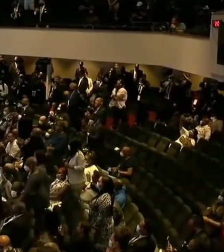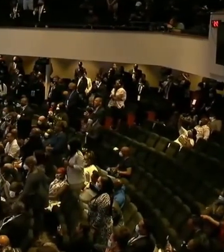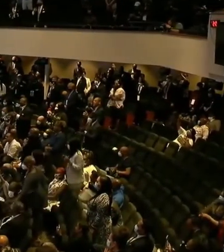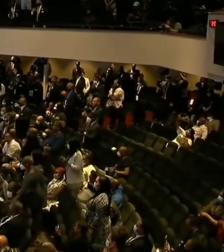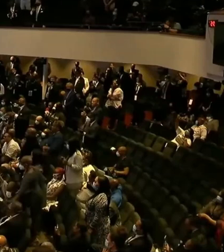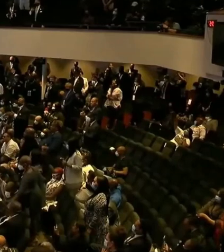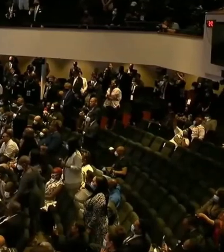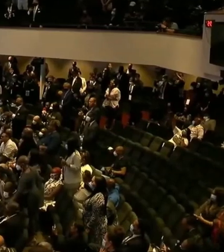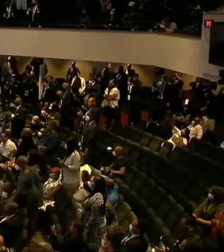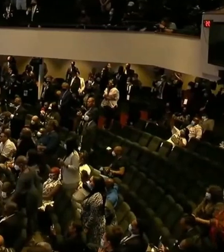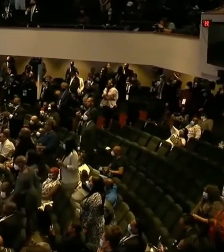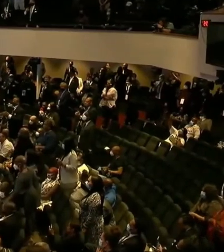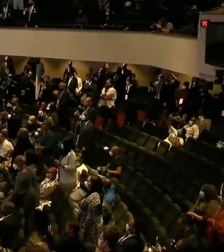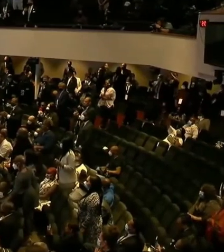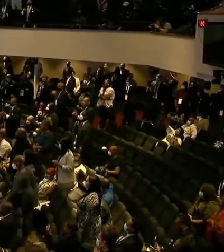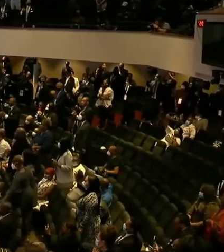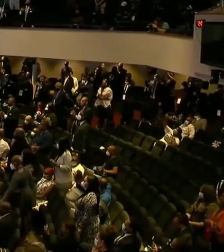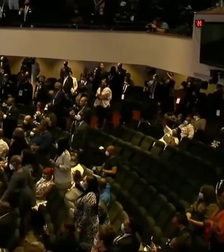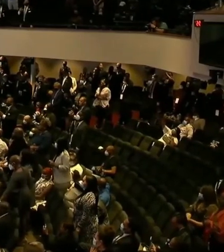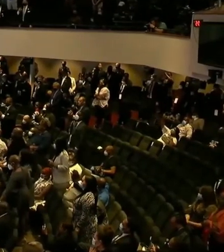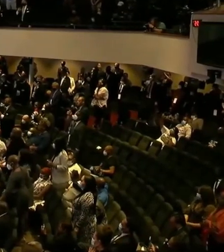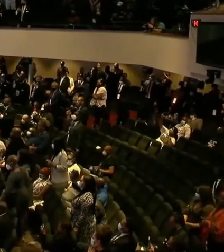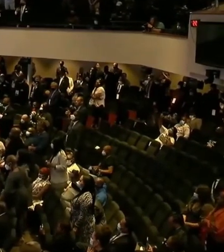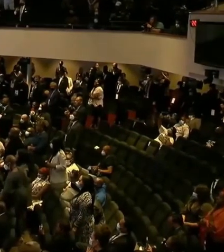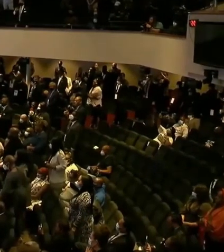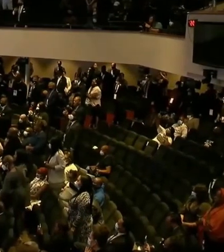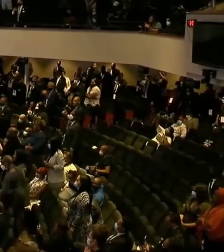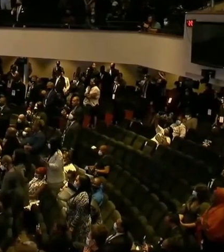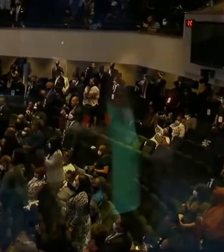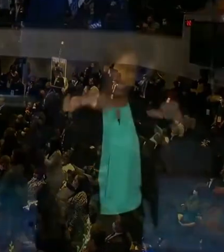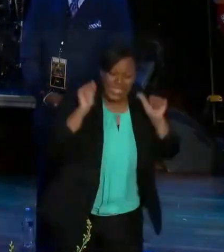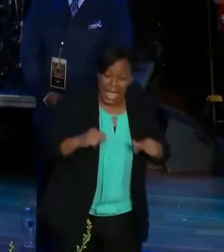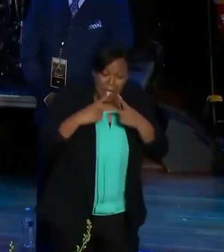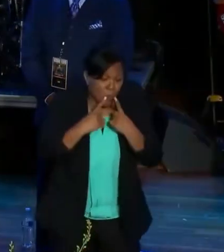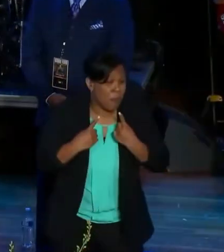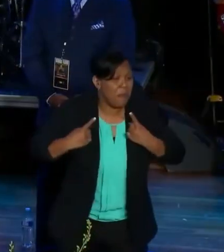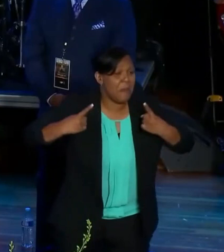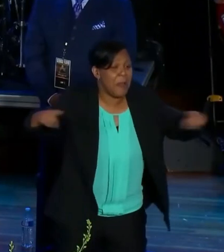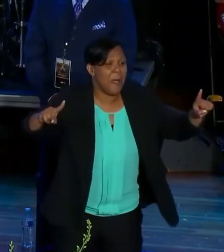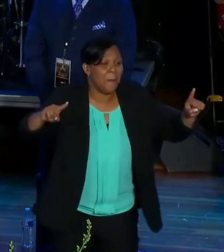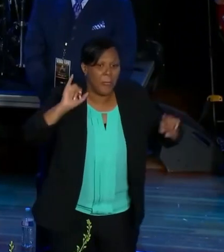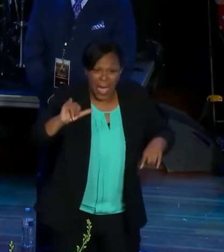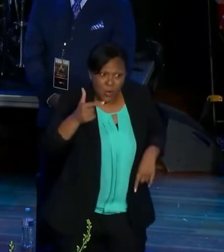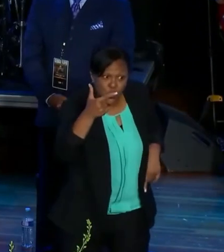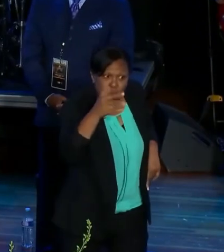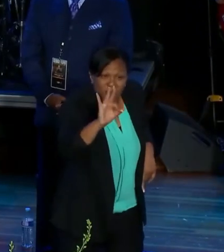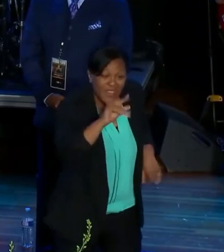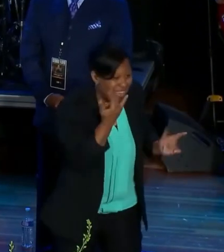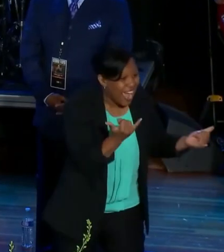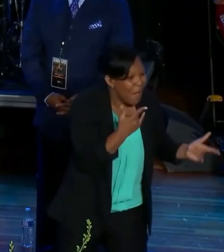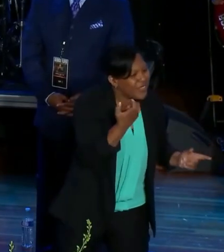Han kommer att bereda en väg för sina barn. Gå hem, George ! Vila George ! Du har förändrat världen, George !